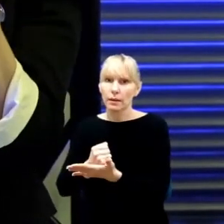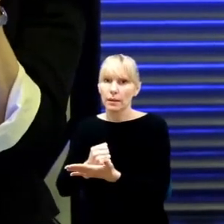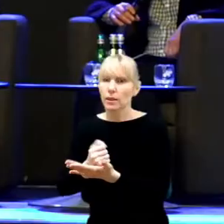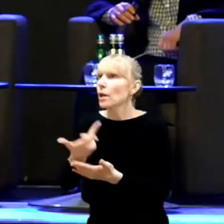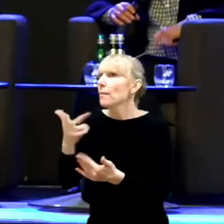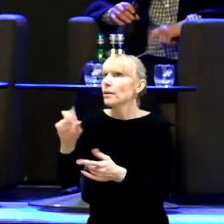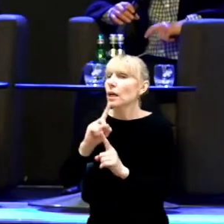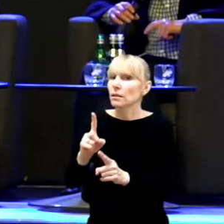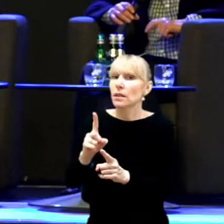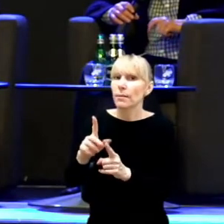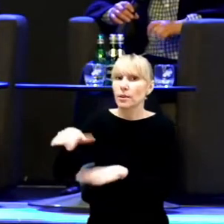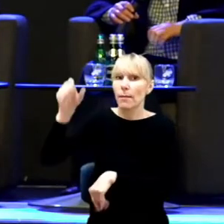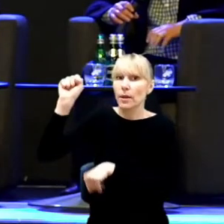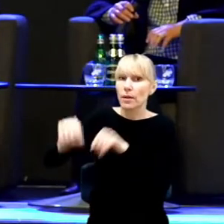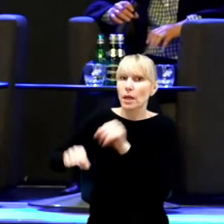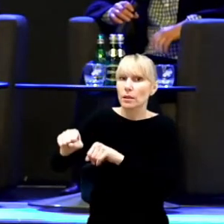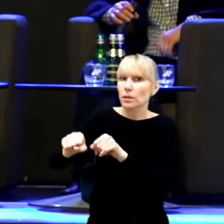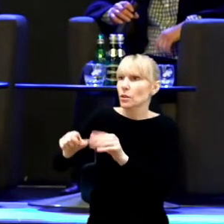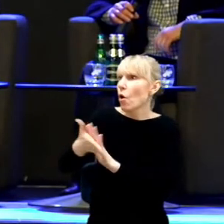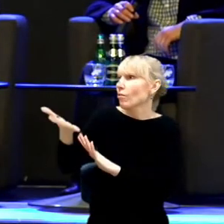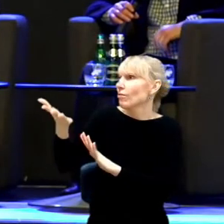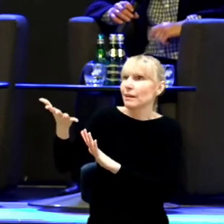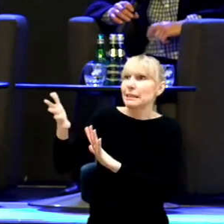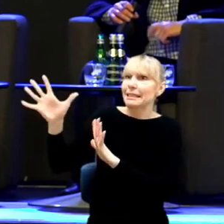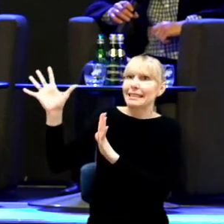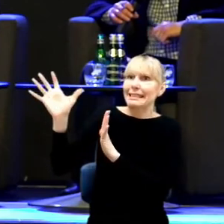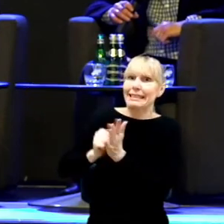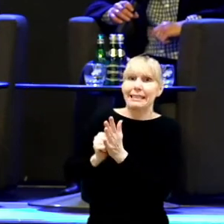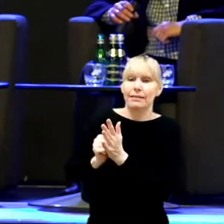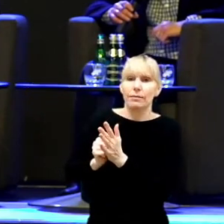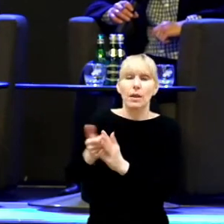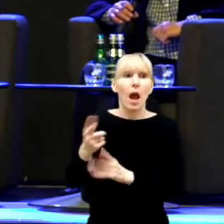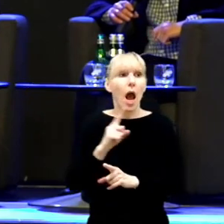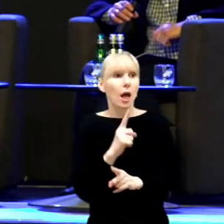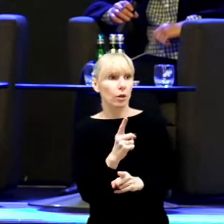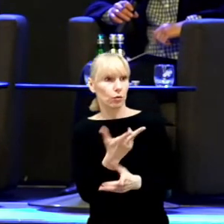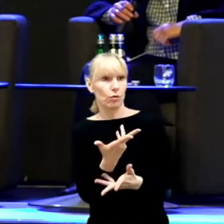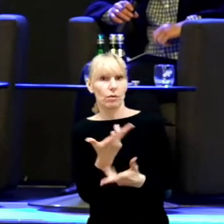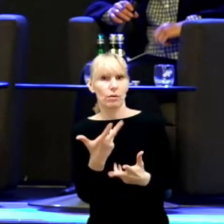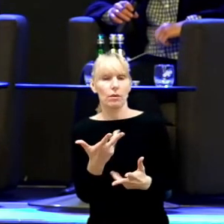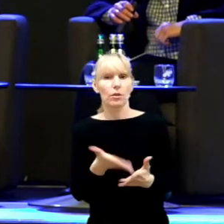Żeby sąd tego nie uchylił. No właśnie, a nikomu nie zależy na tym, żeby powstało coś dobrego,